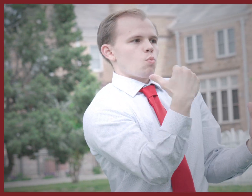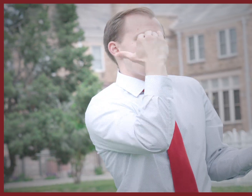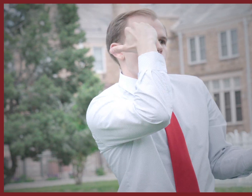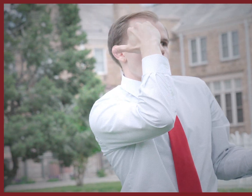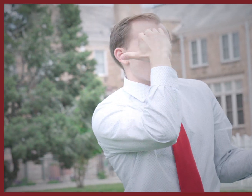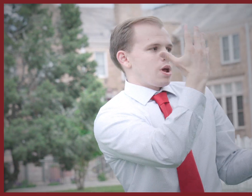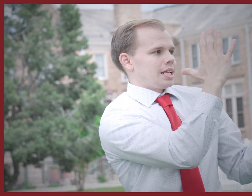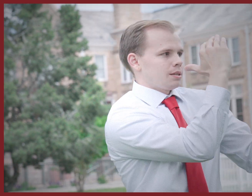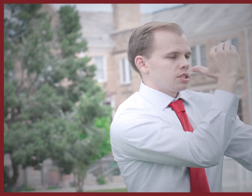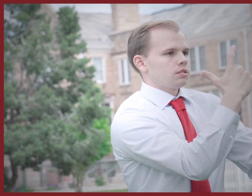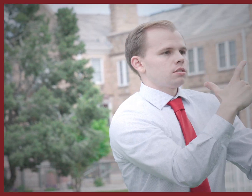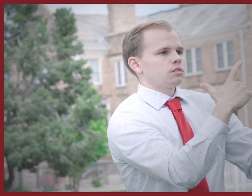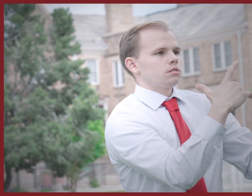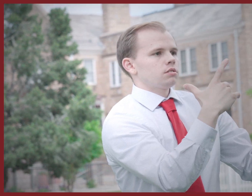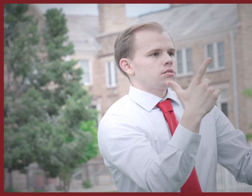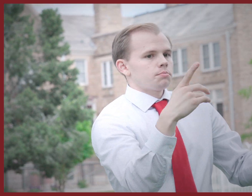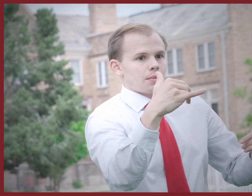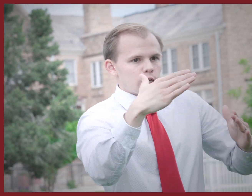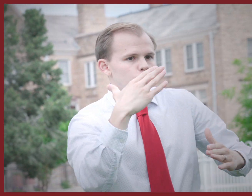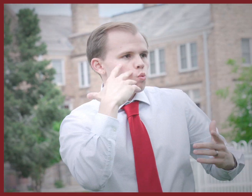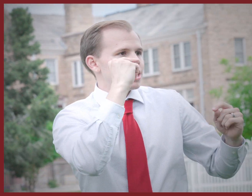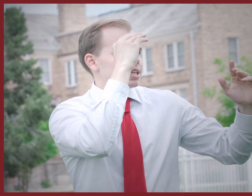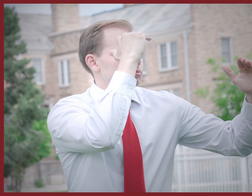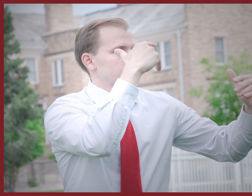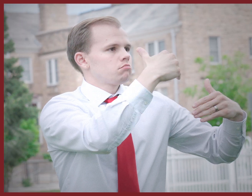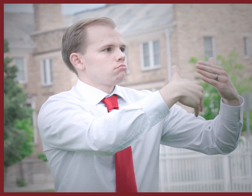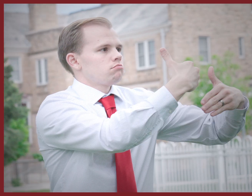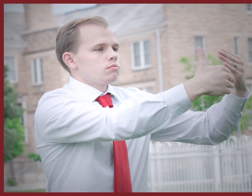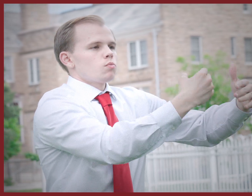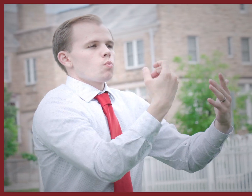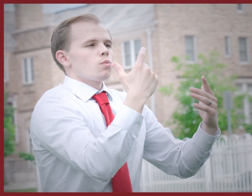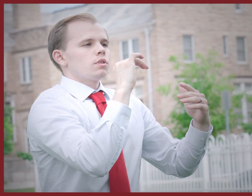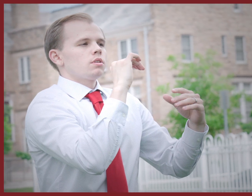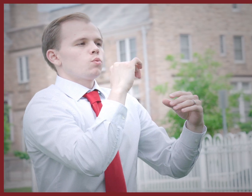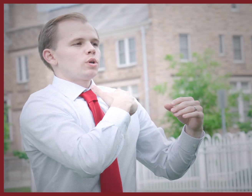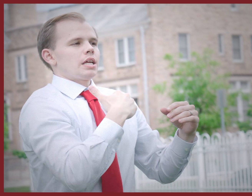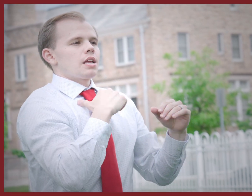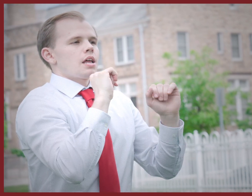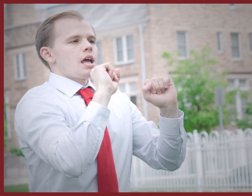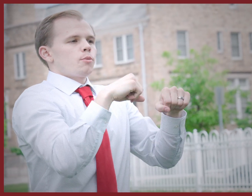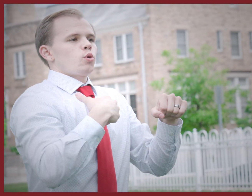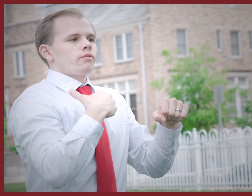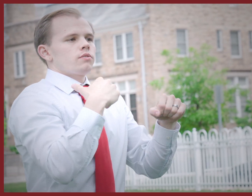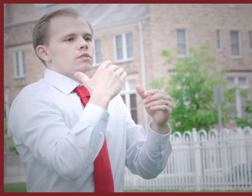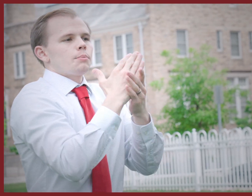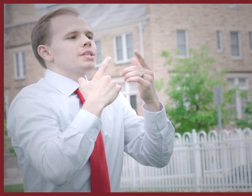consciente de las expectativas y los jugadores sabían qué esperar y pudimos tener